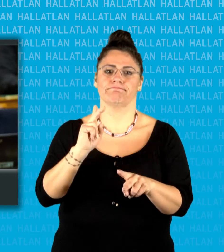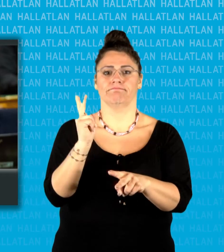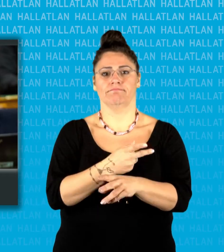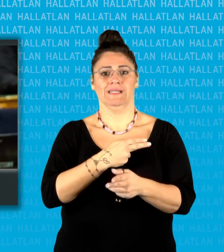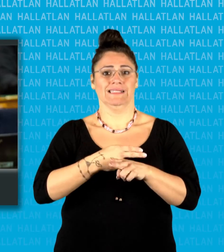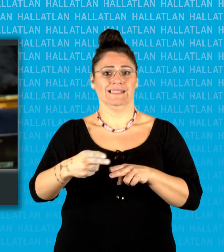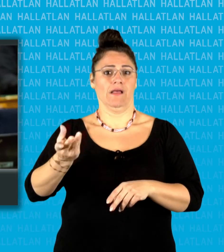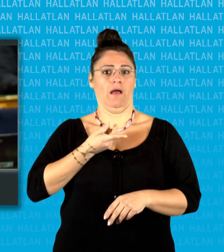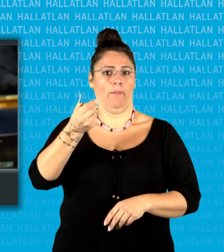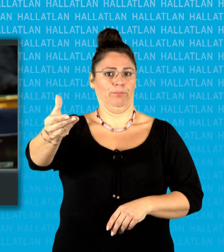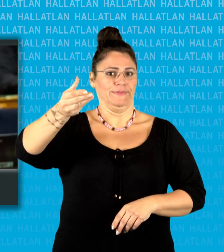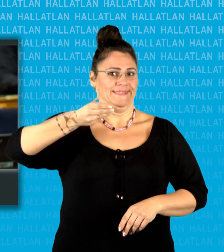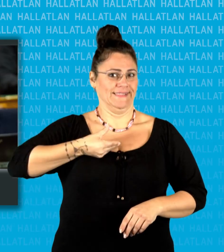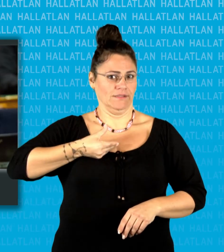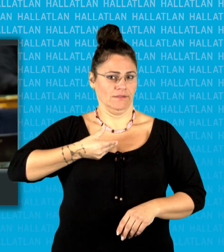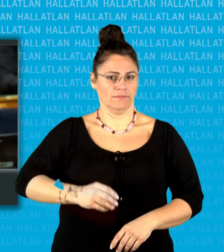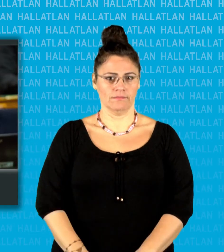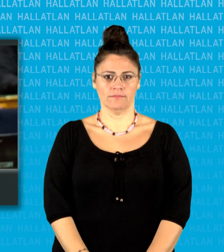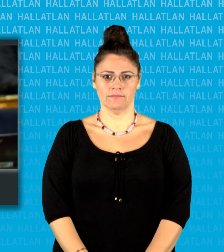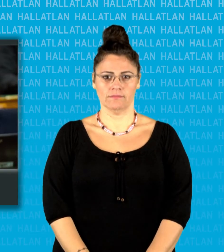ugyanis semmilyen közterhet nem kell fizetni utána.